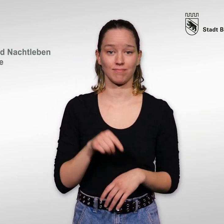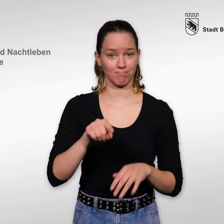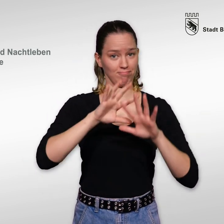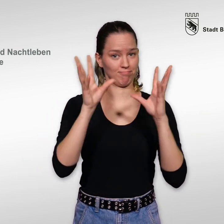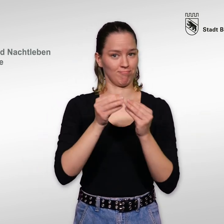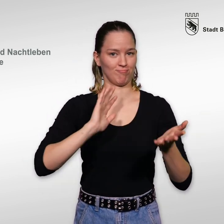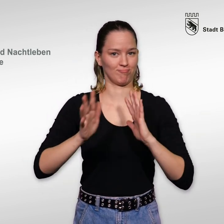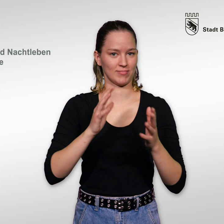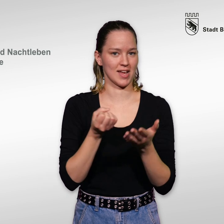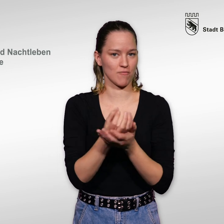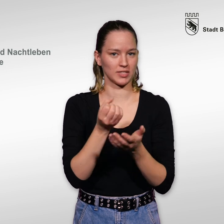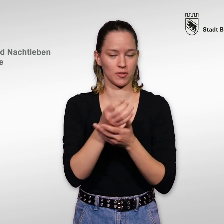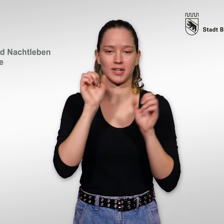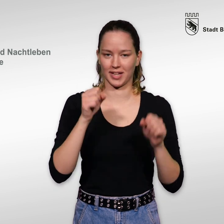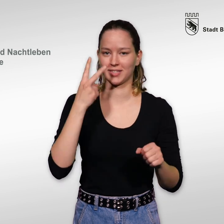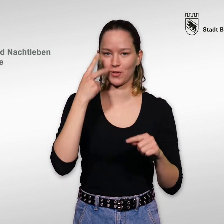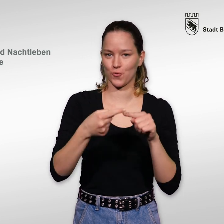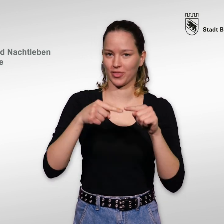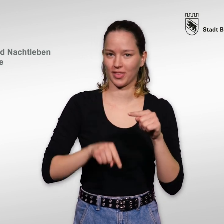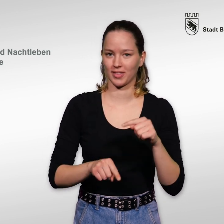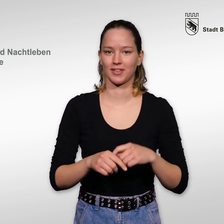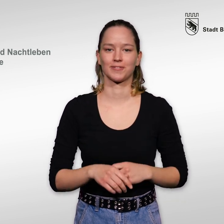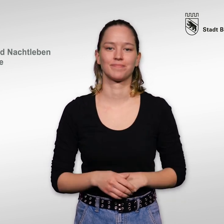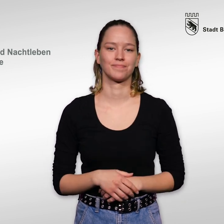Diese Informationen findest du unter diesem Video.